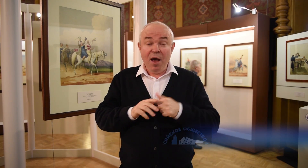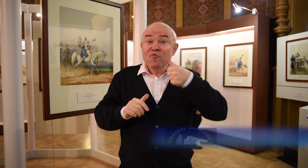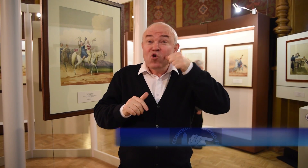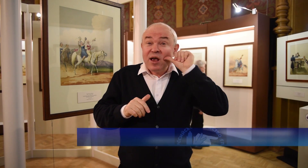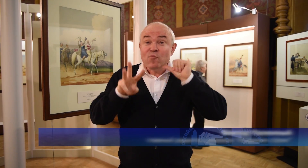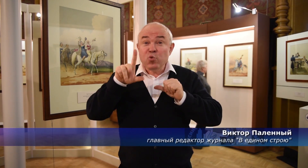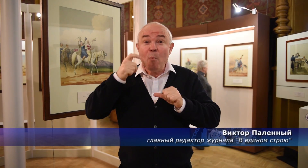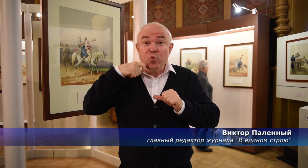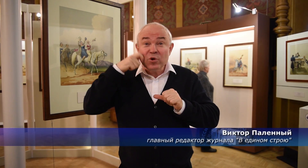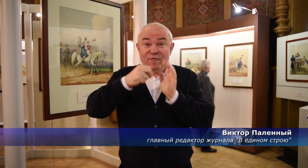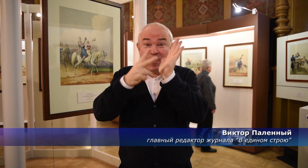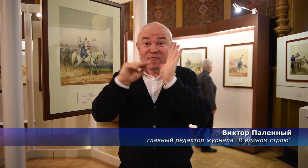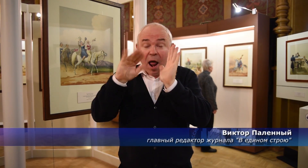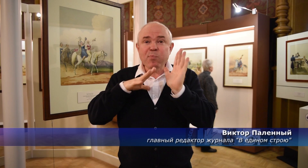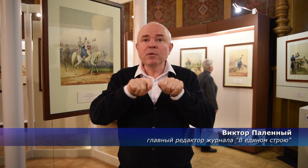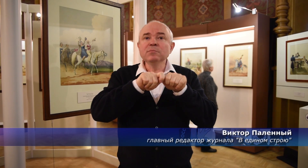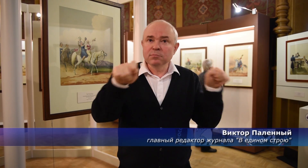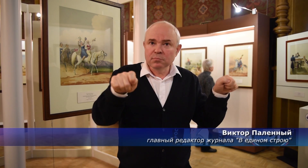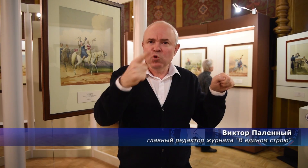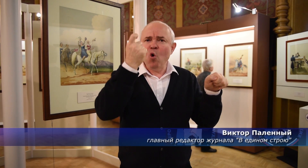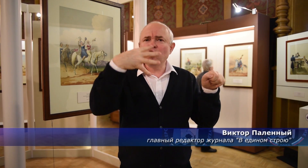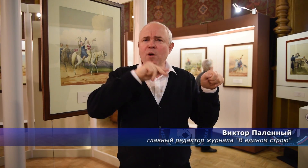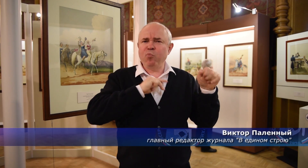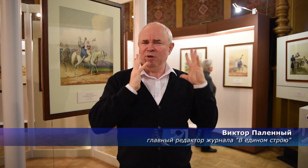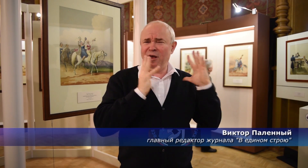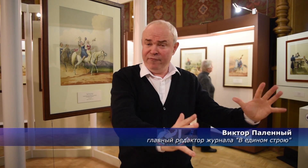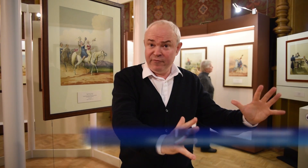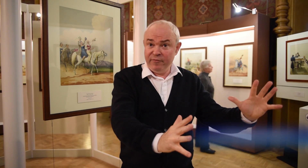Вчера, 18 февраля, открылась выставка в Государственном музее А.С. Пушкина, где представлены 140 работ.